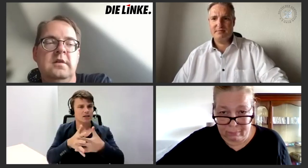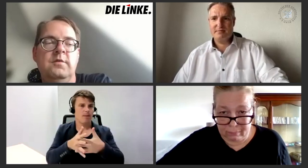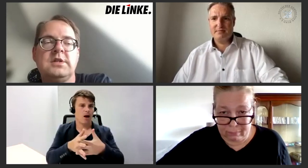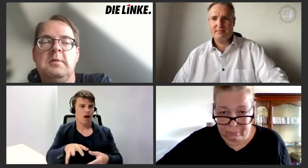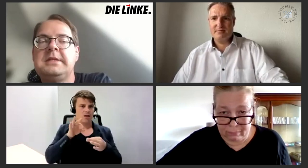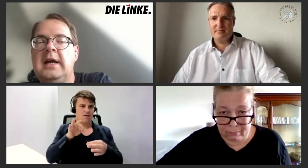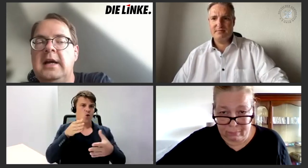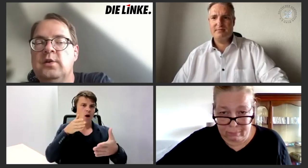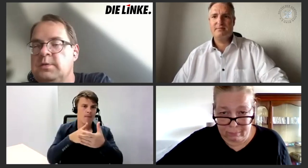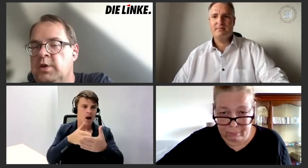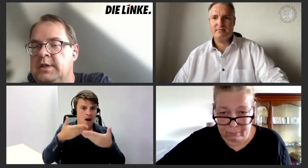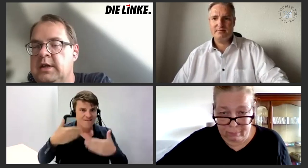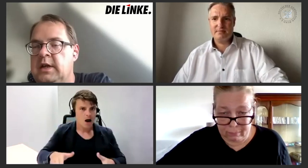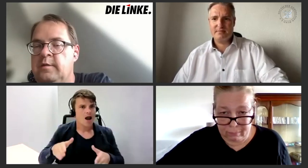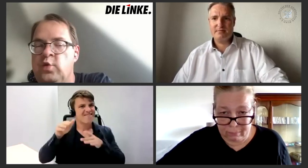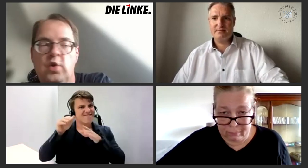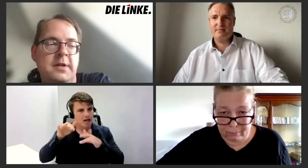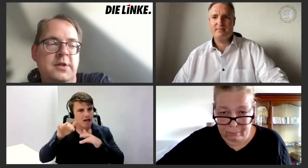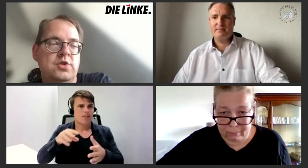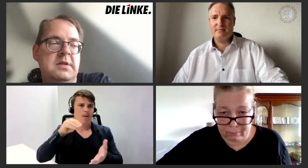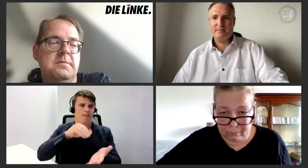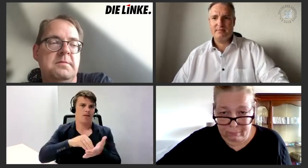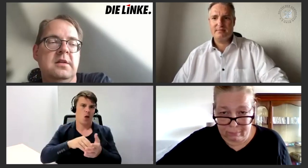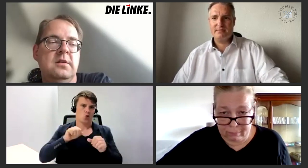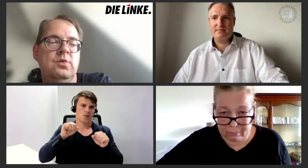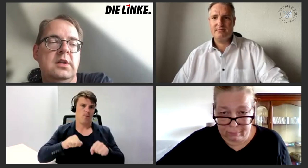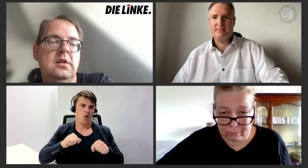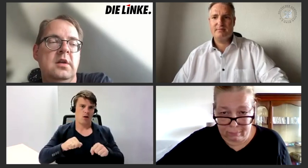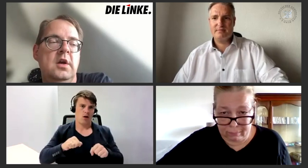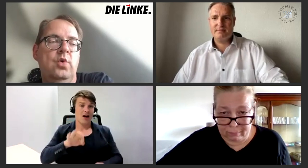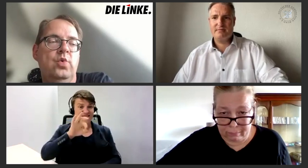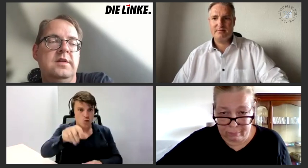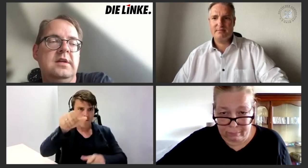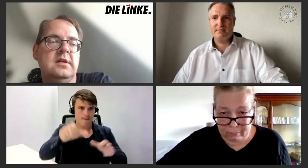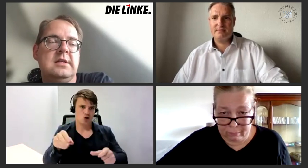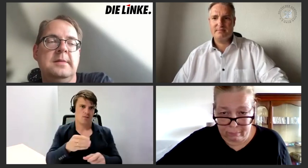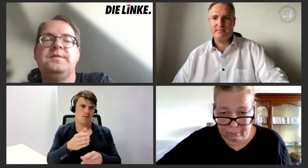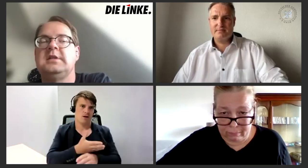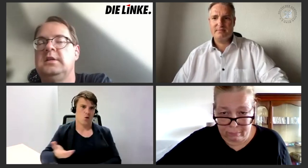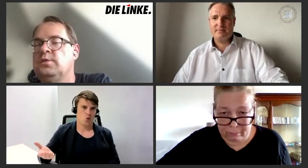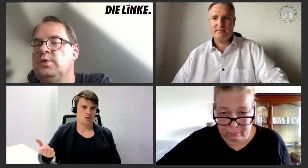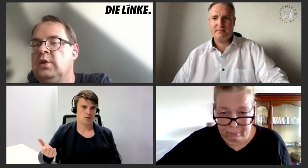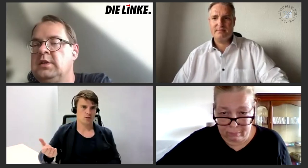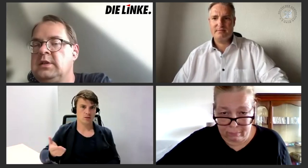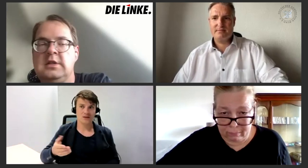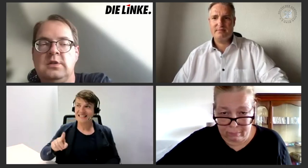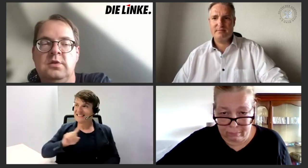und wirksame Beteiligungsmöglichkeiten für Menschen mit Behinderungen und ihrer